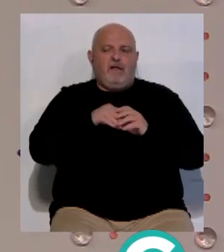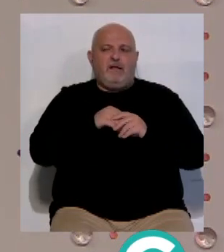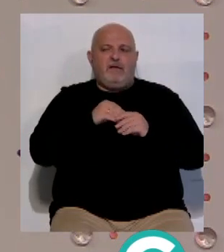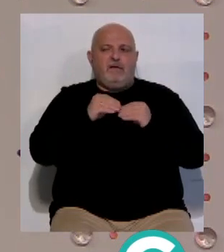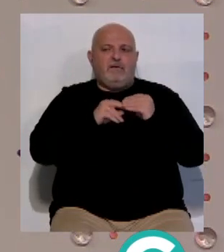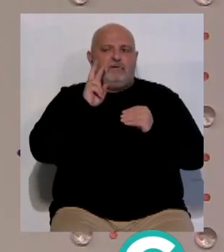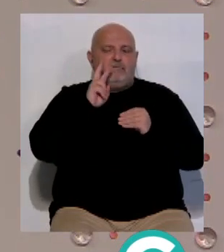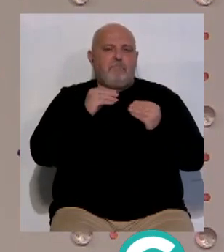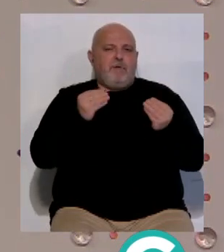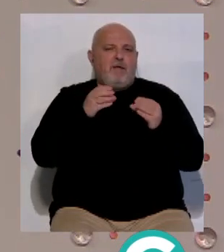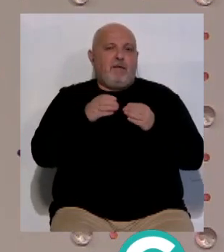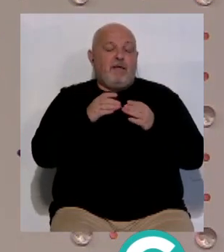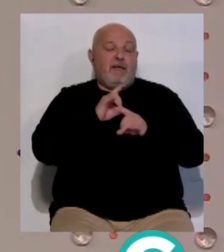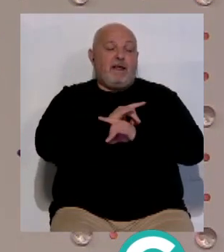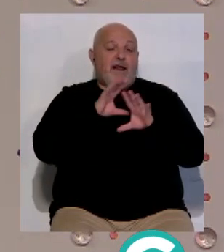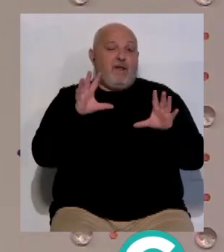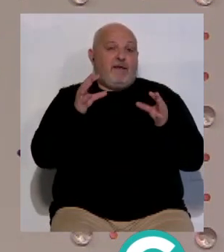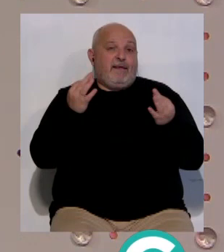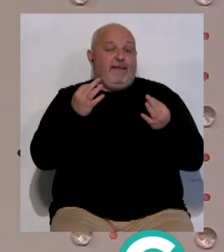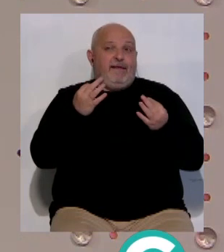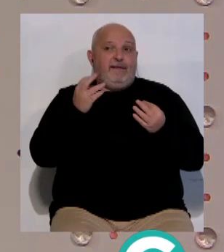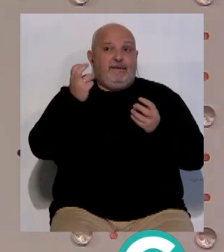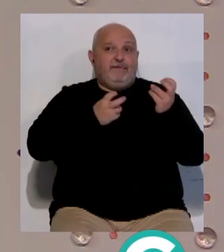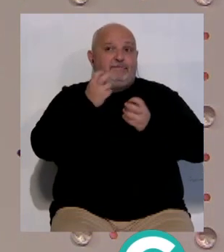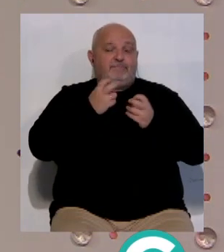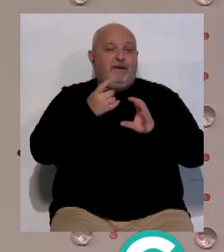viendo un mejor equipo está claro que cuando se han traído jugadores de calidad es para que